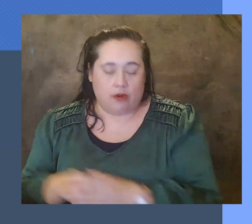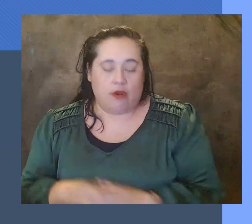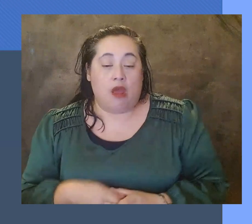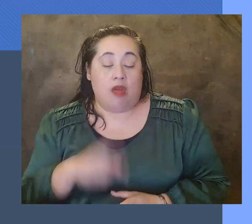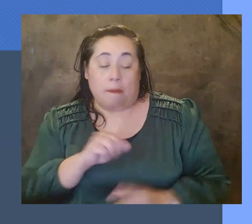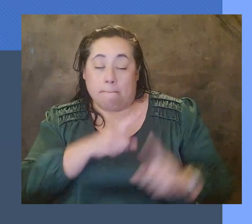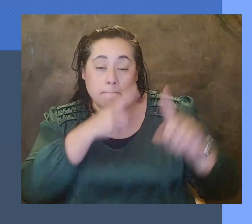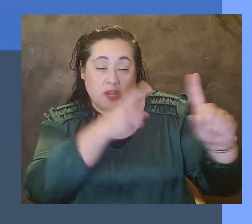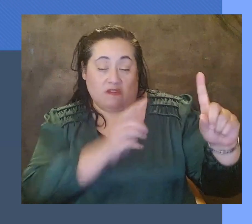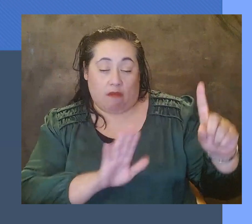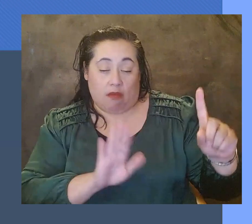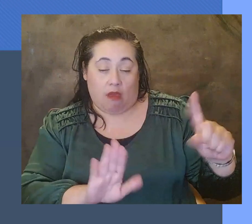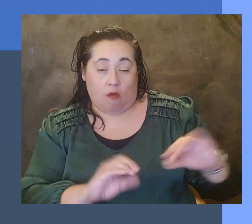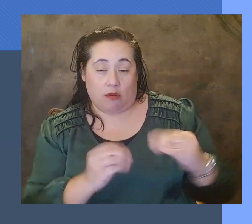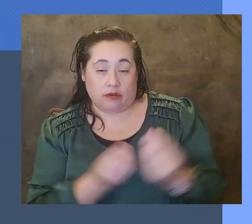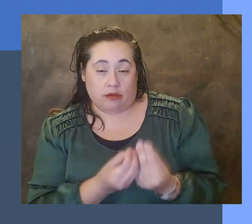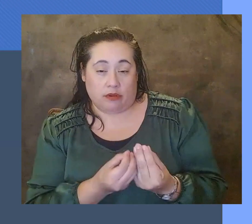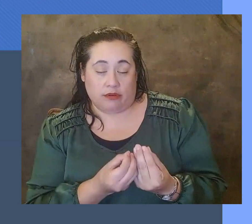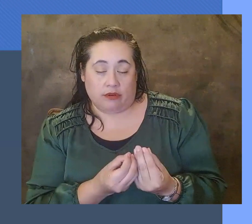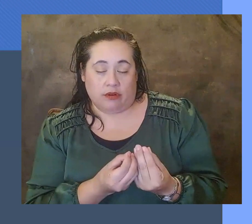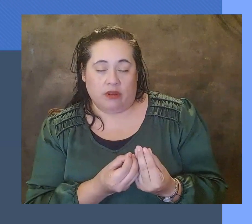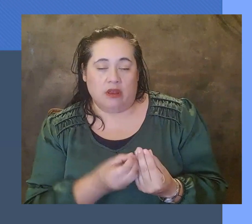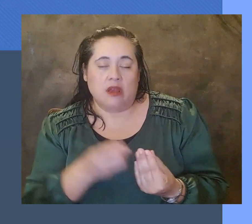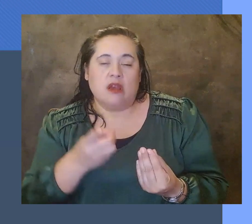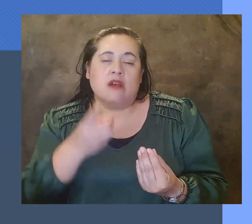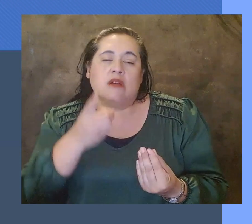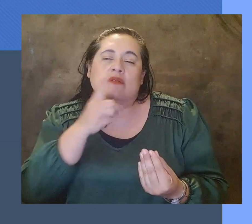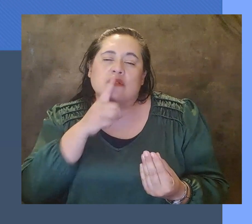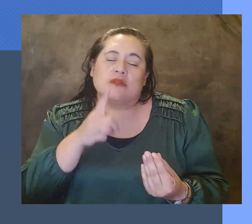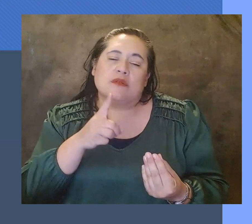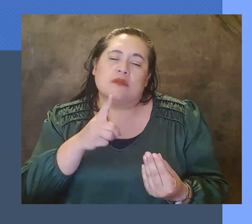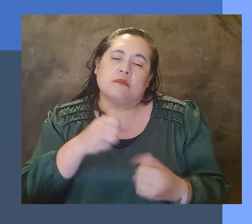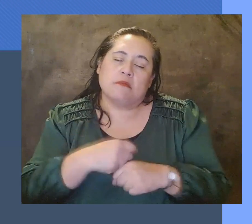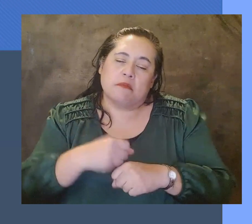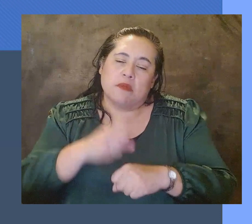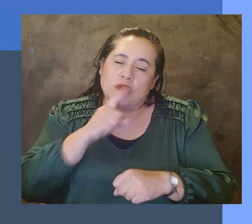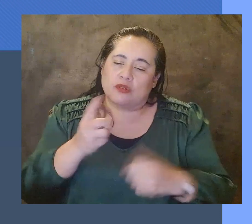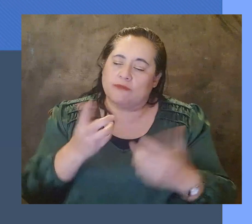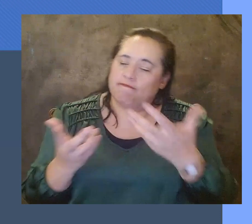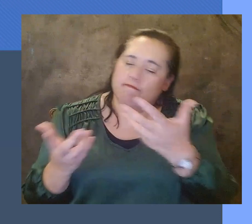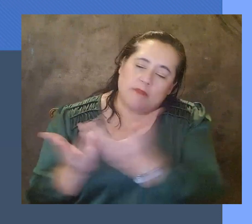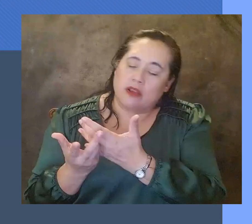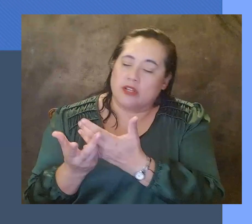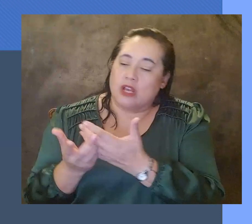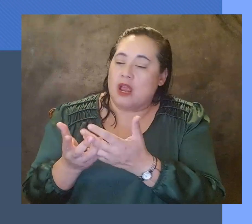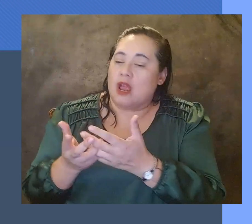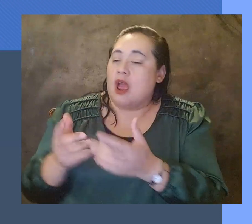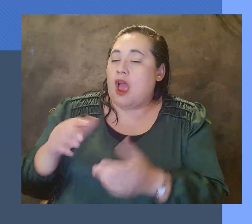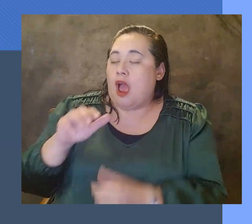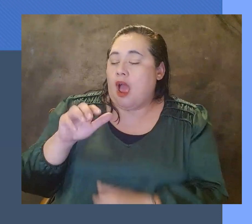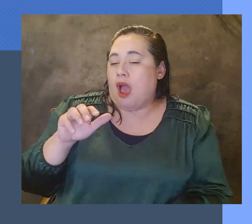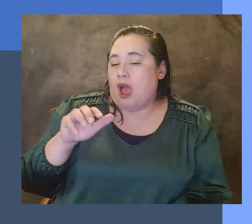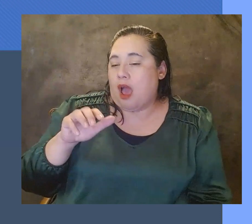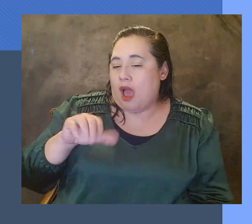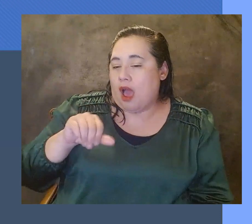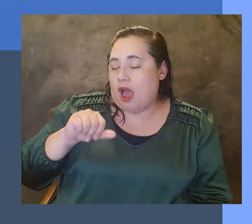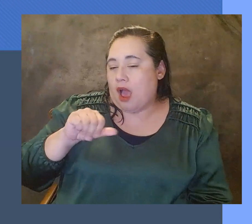La misión de esta organización es satisfacer las ... necesidades de los intérpretes afroamericanos/